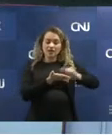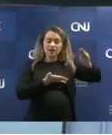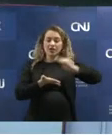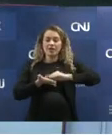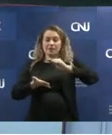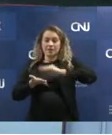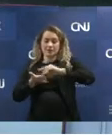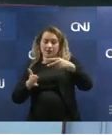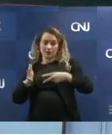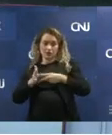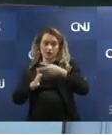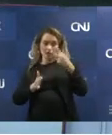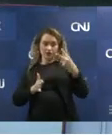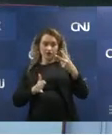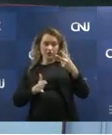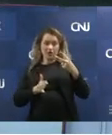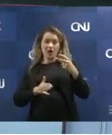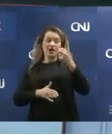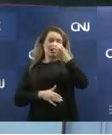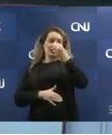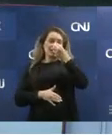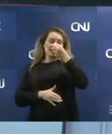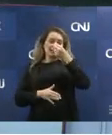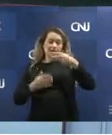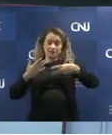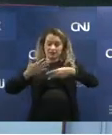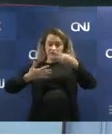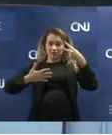Todos estavam tramitando de forma vinculada ao processo